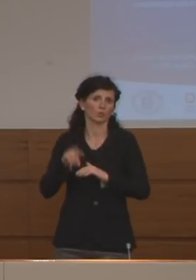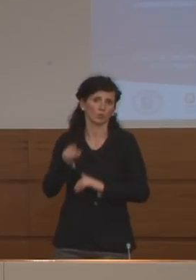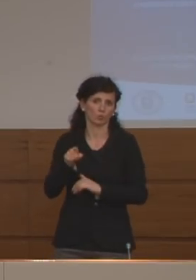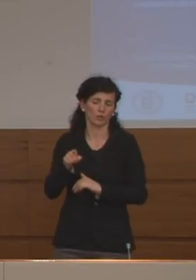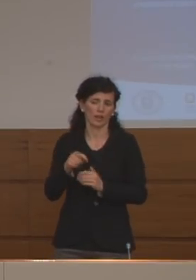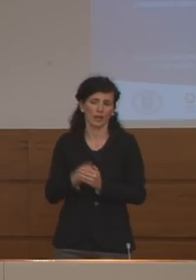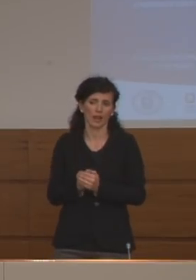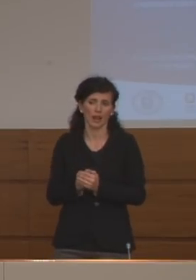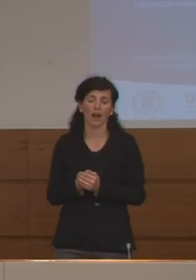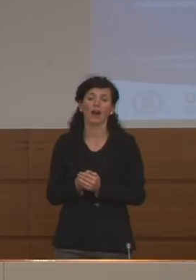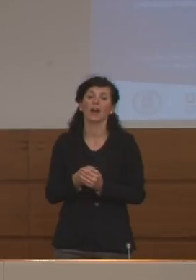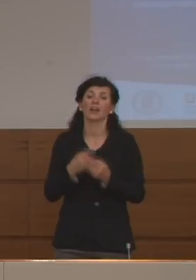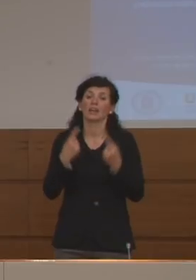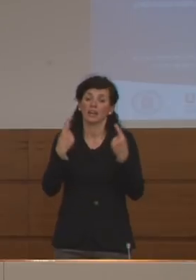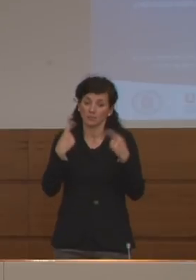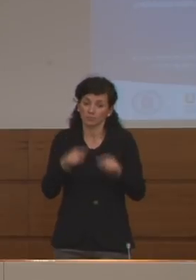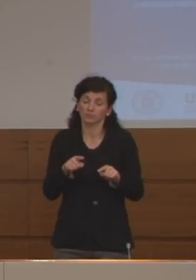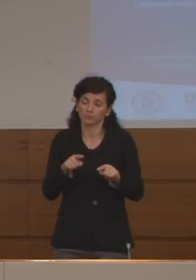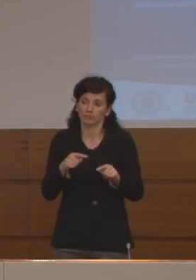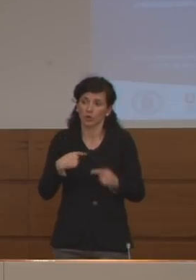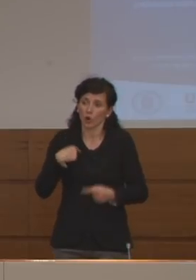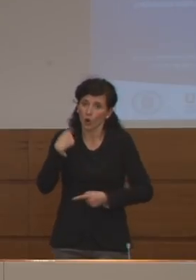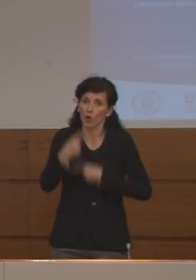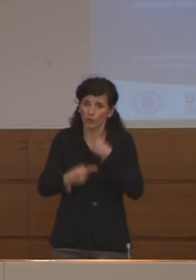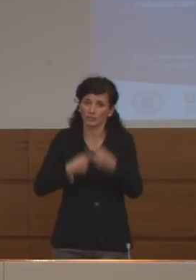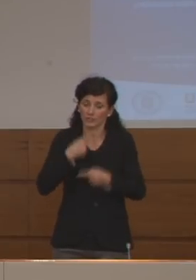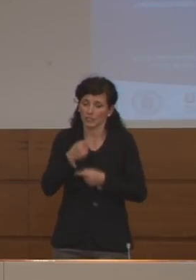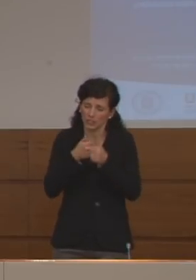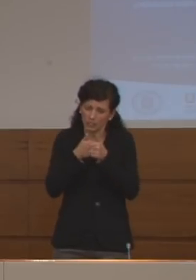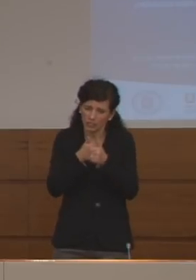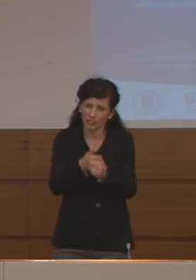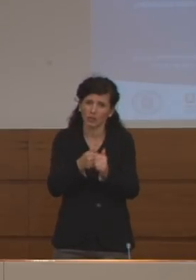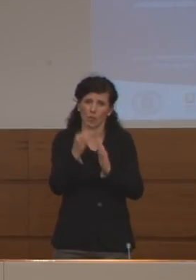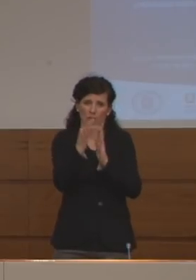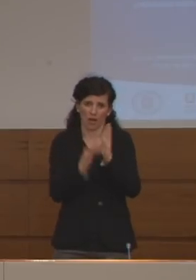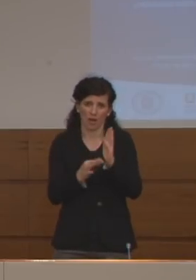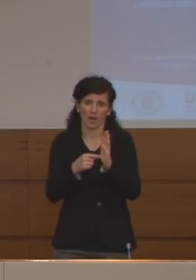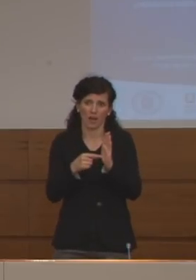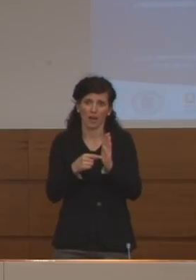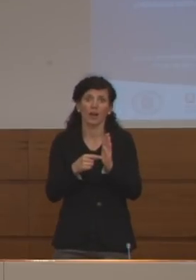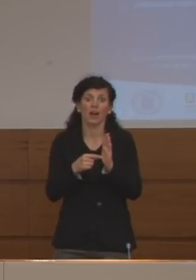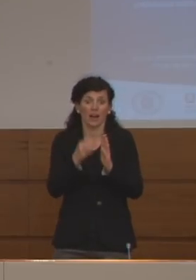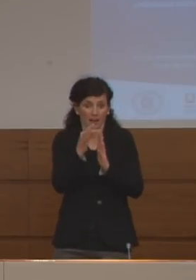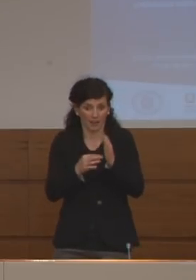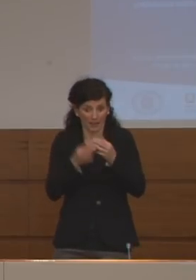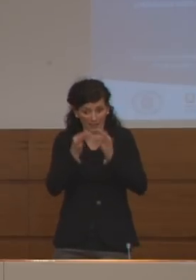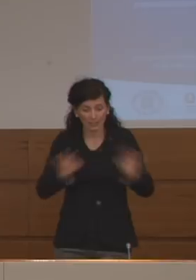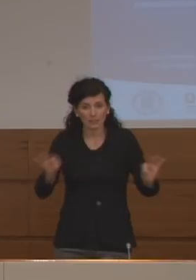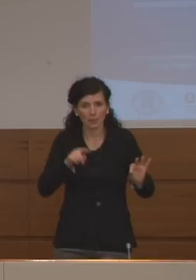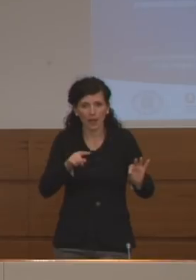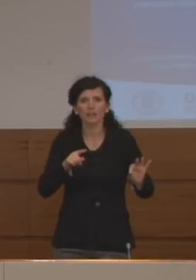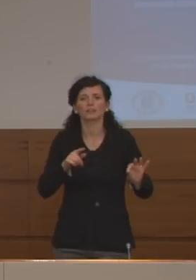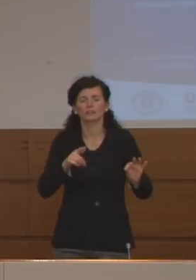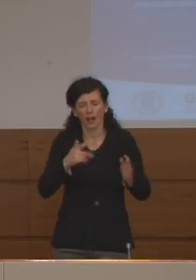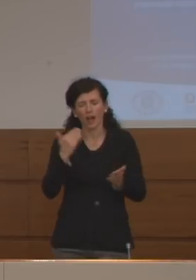Andremo avanti a limitare gli accessi proprio perché i visitatori esterni